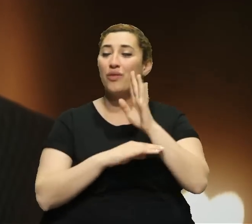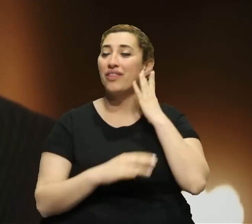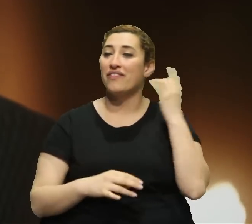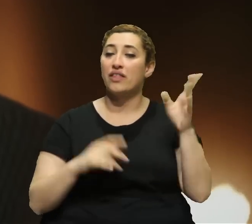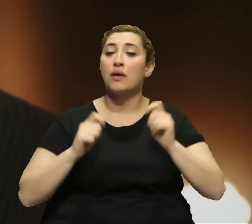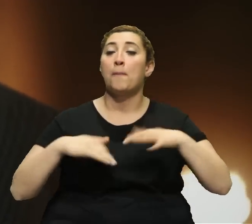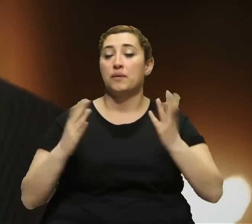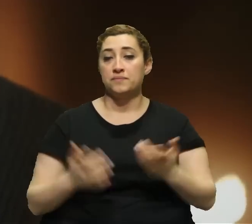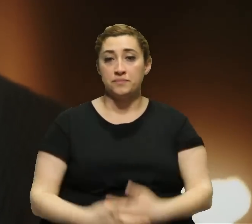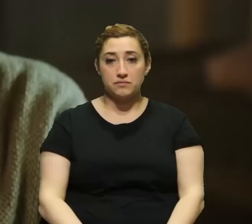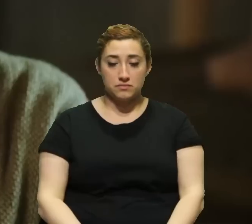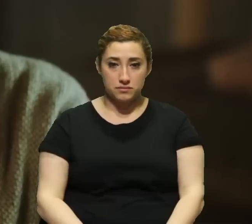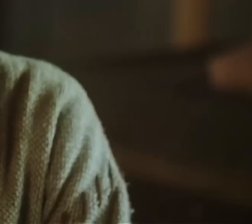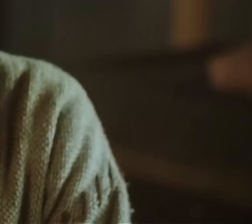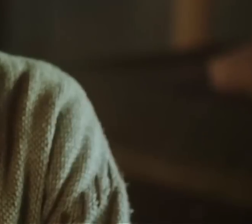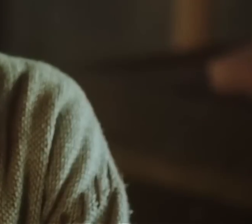(Sessizlik)